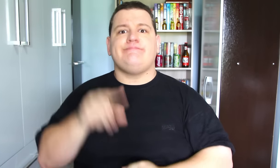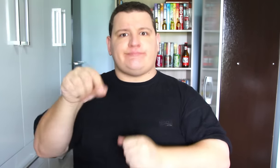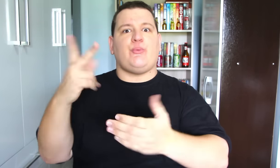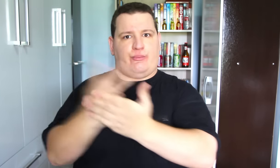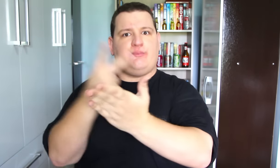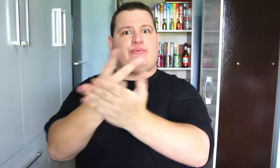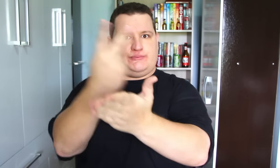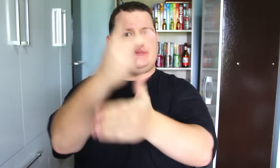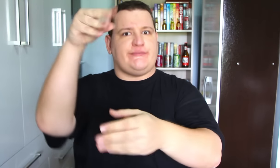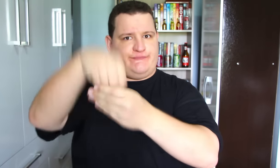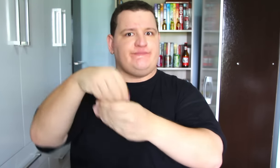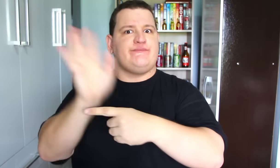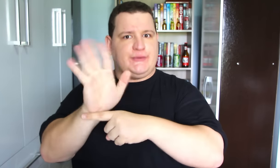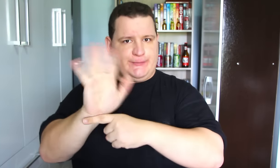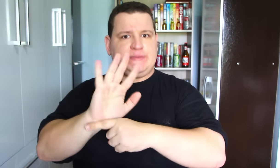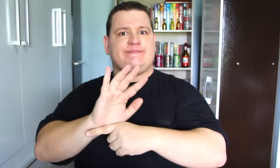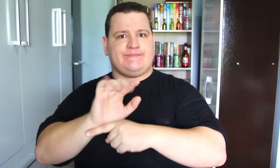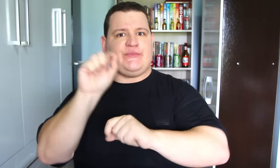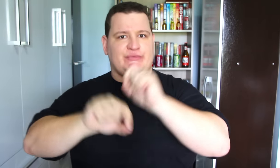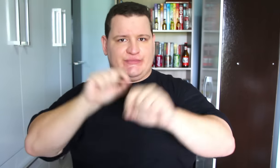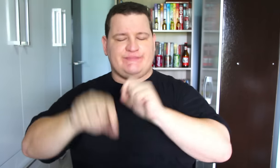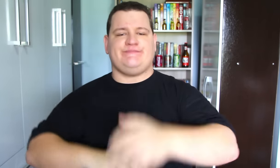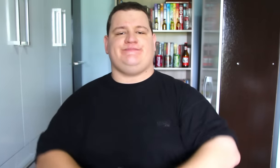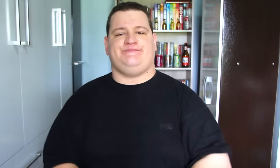Houve acontecimentos.